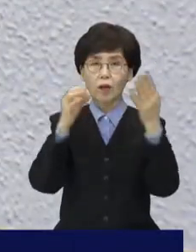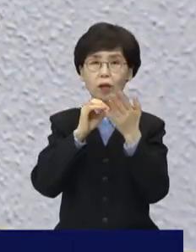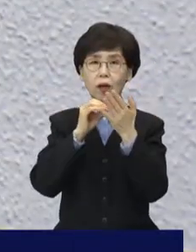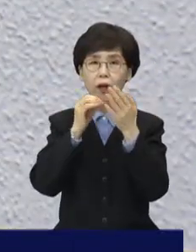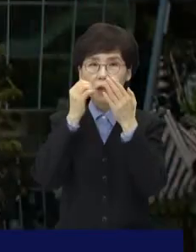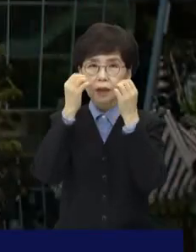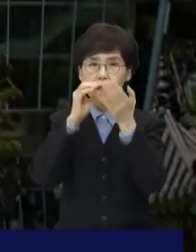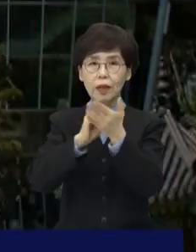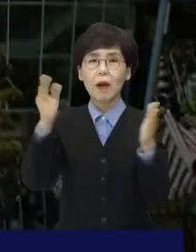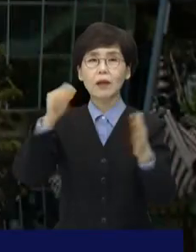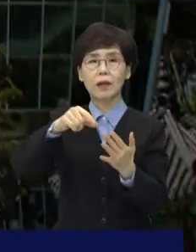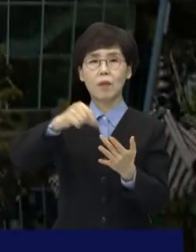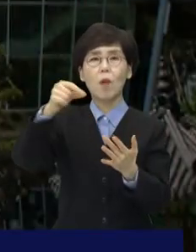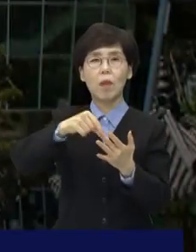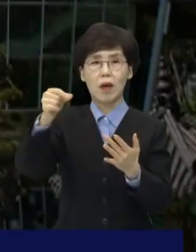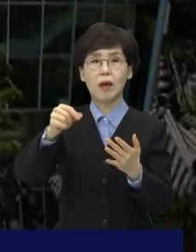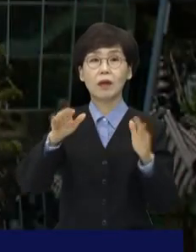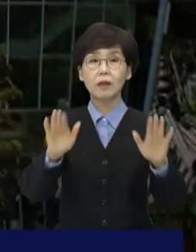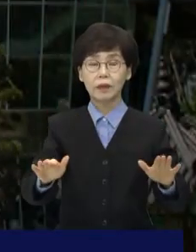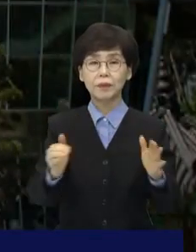전망입니다. 지금까지 부산에서 전해 드렸습니다.